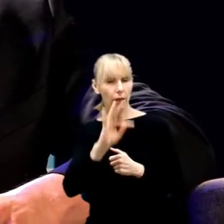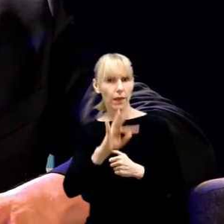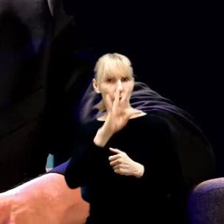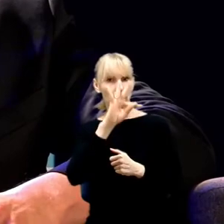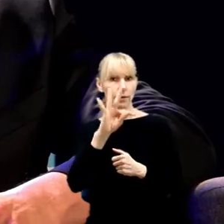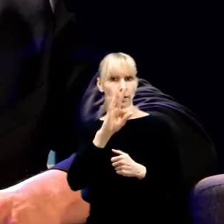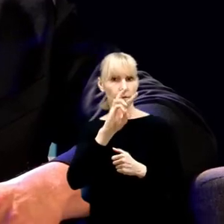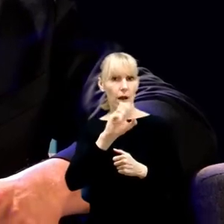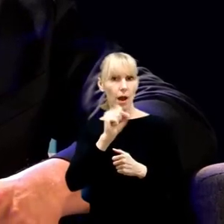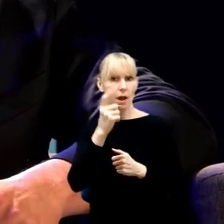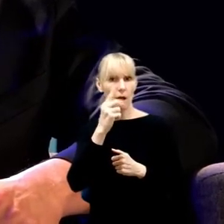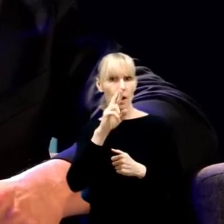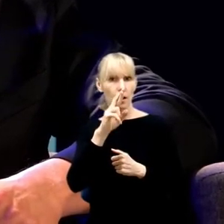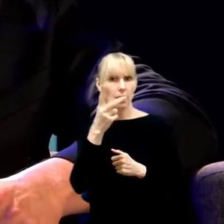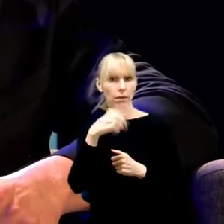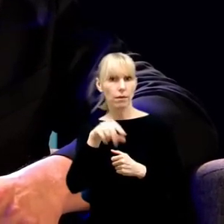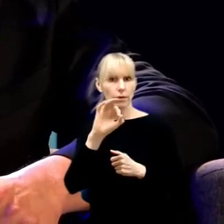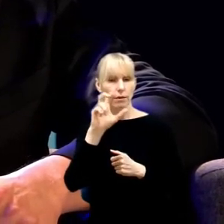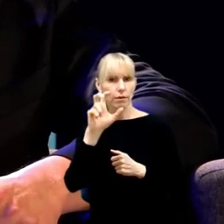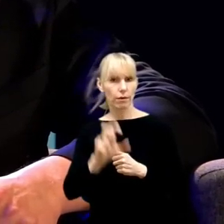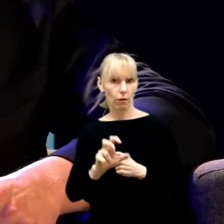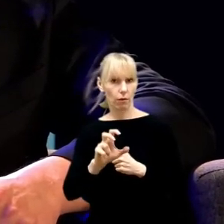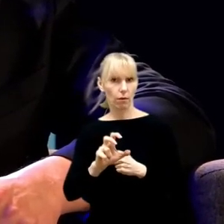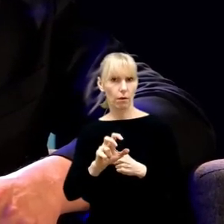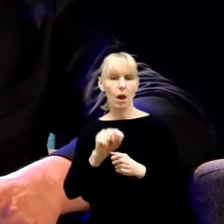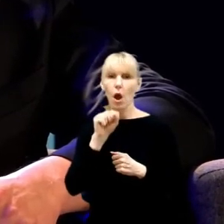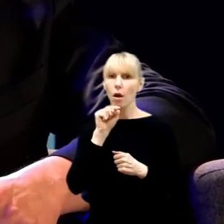jak oceniasz może nie tyle jakość,